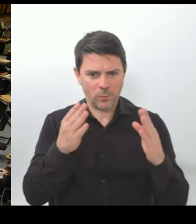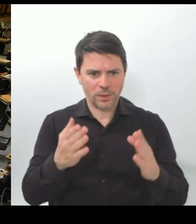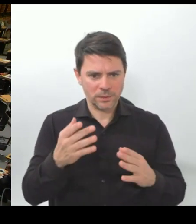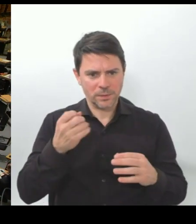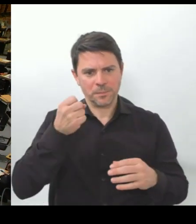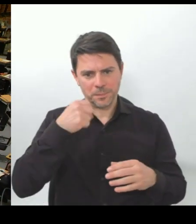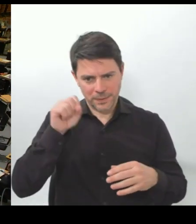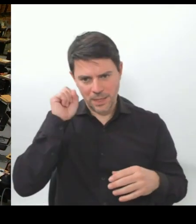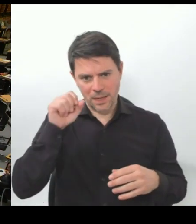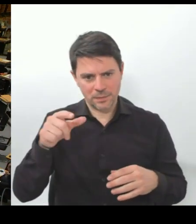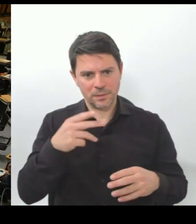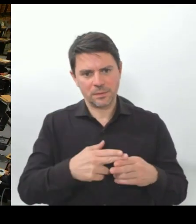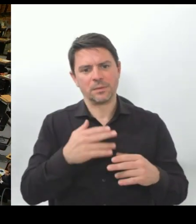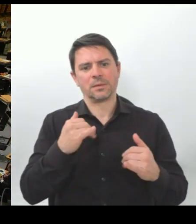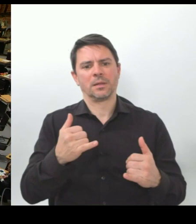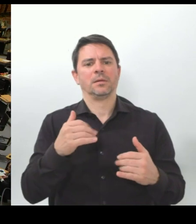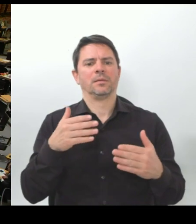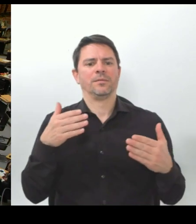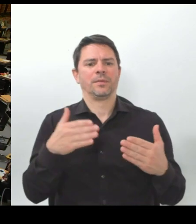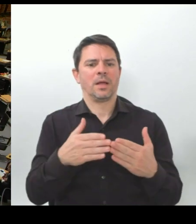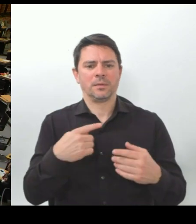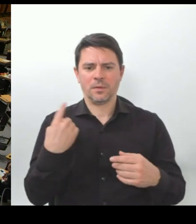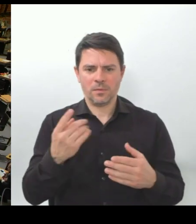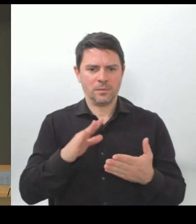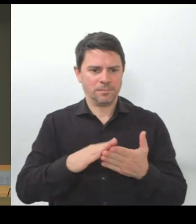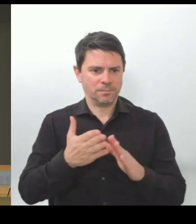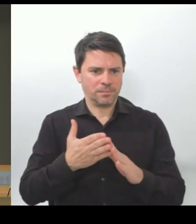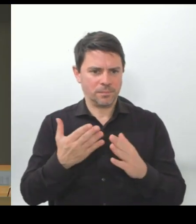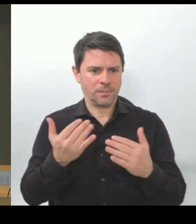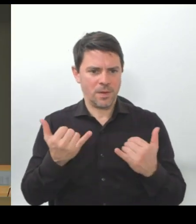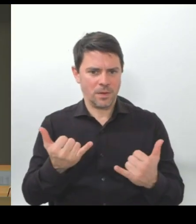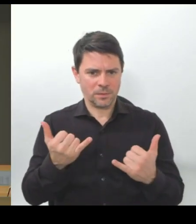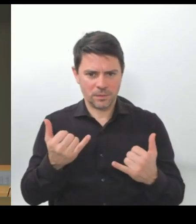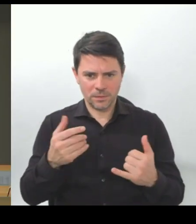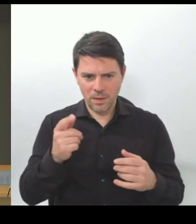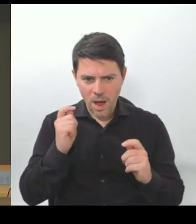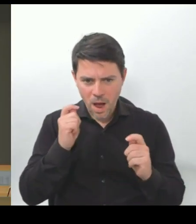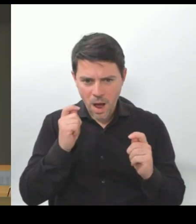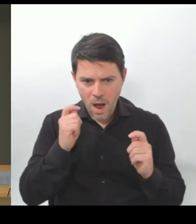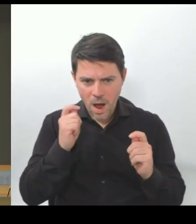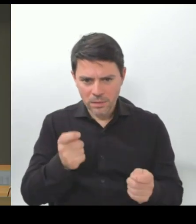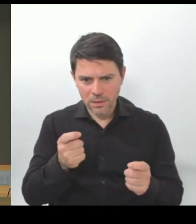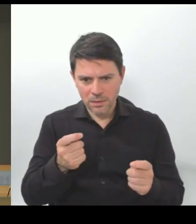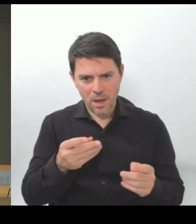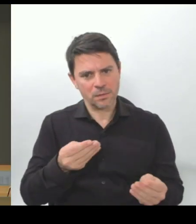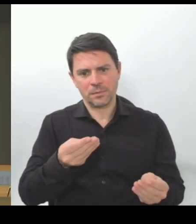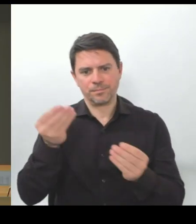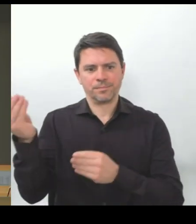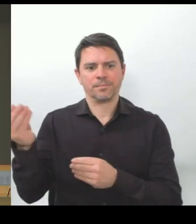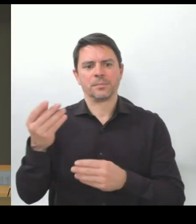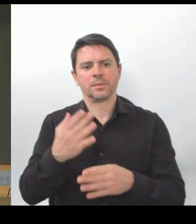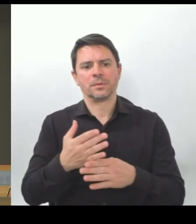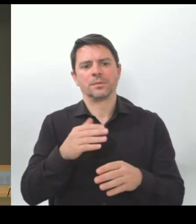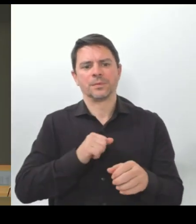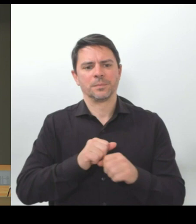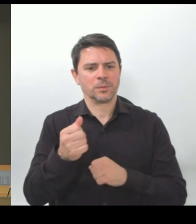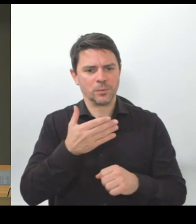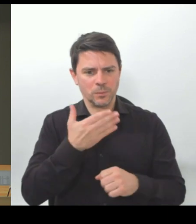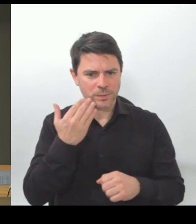unter der Nummer vier Punkt eins. Die Tagesordnungspunkte 57 bis 60 stehen auf der Konsensliste. Meine Damen und Herren, damit sind wir am